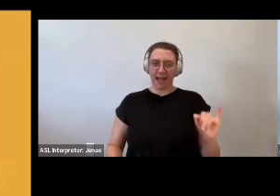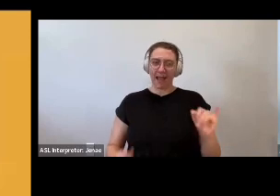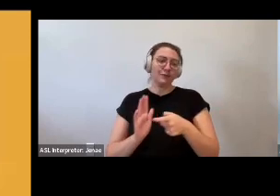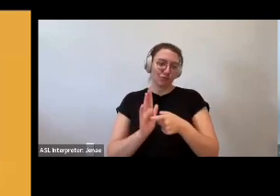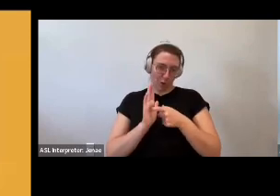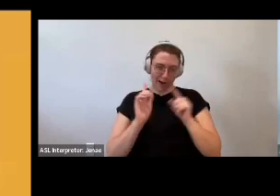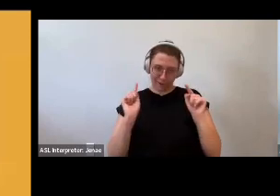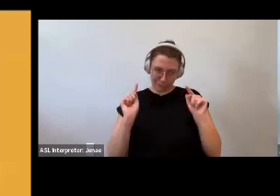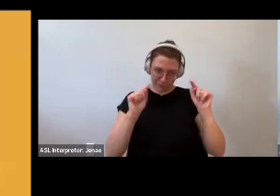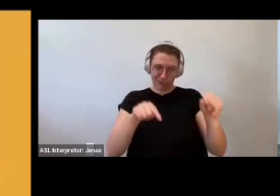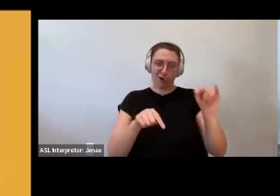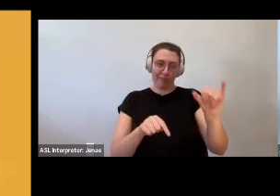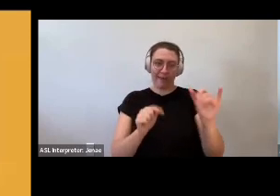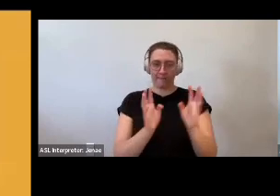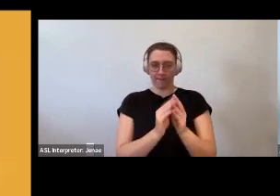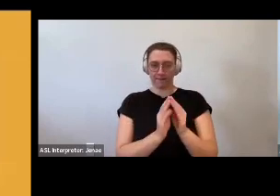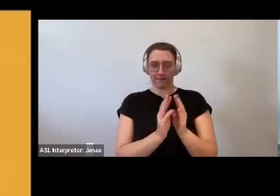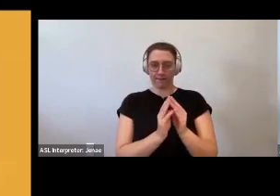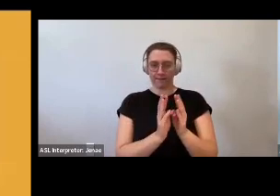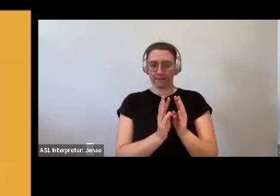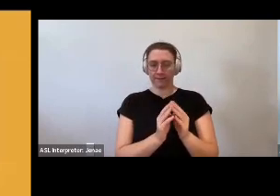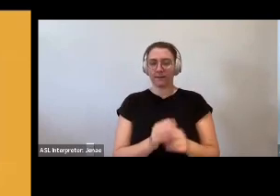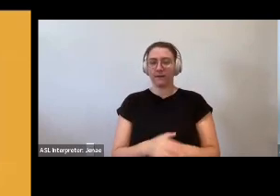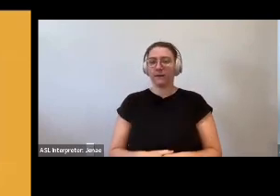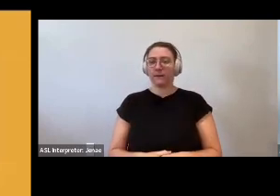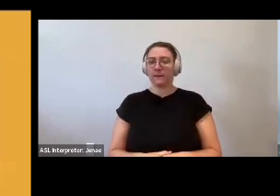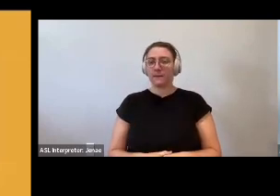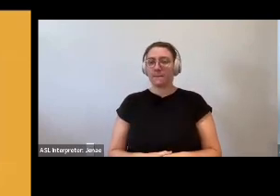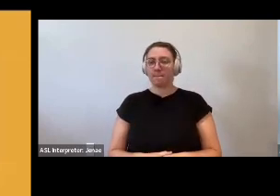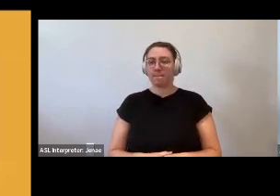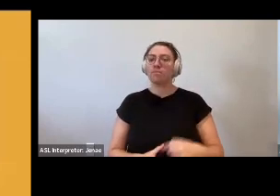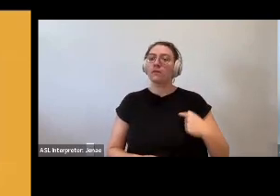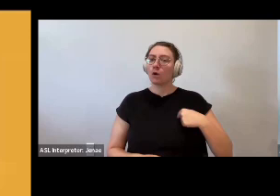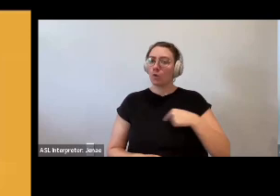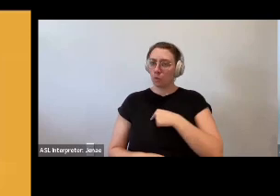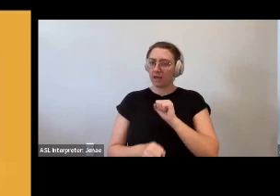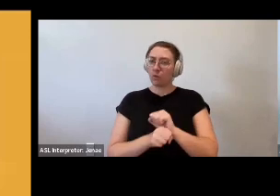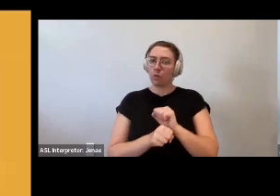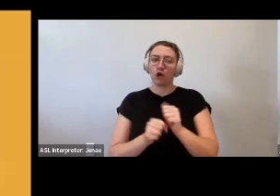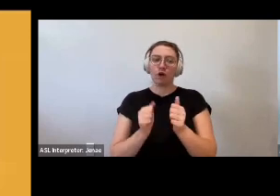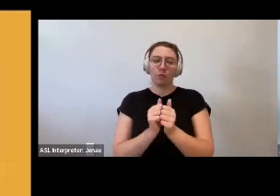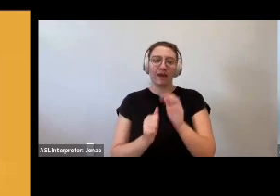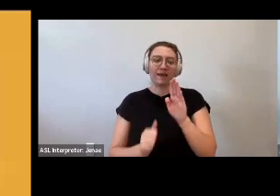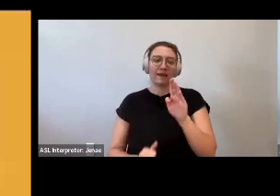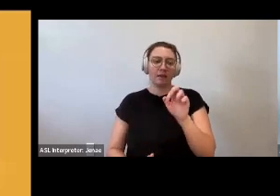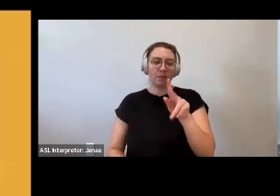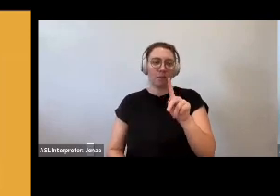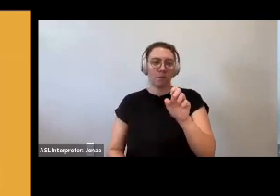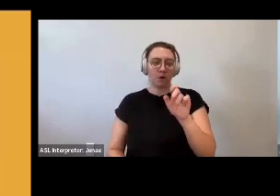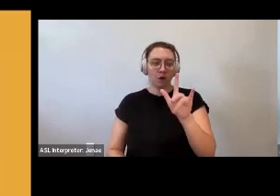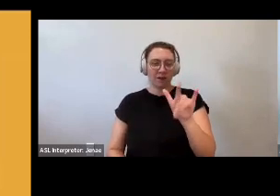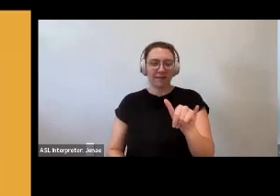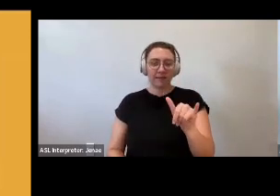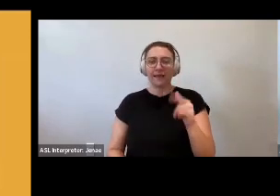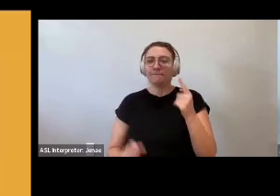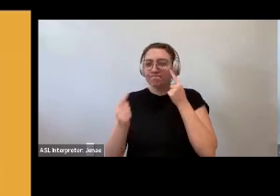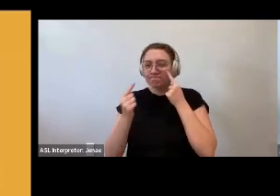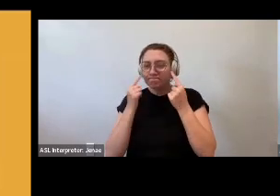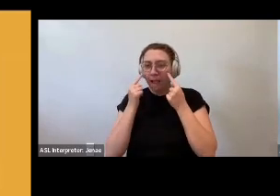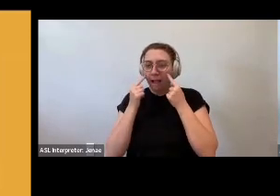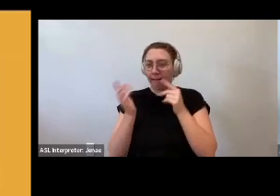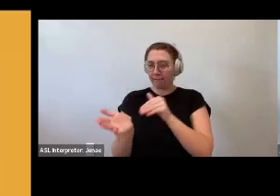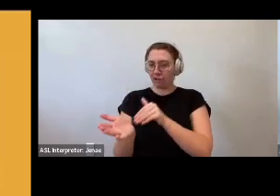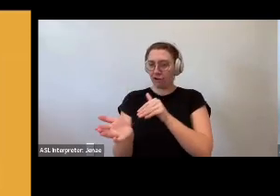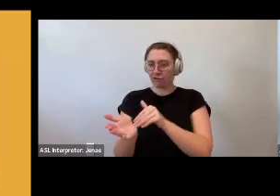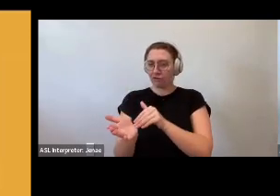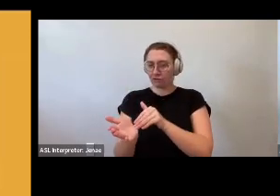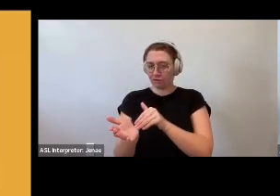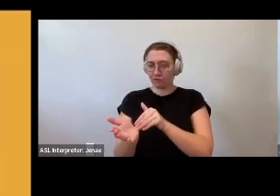asista a la reunión. Trabajamos con optometristas y oftalmólogos de Berkeley para brindar